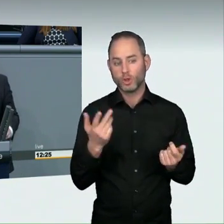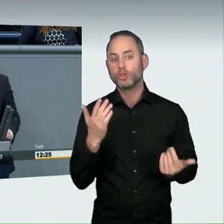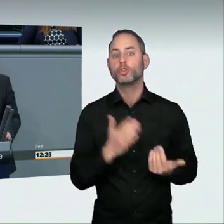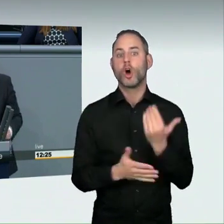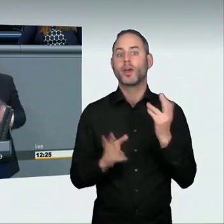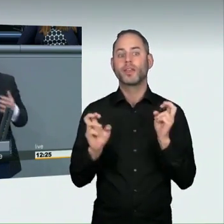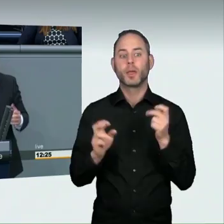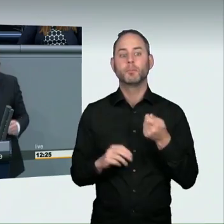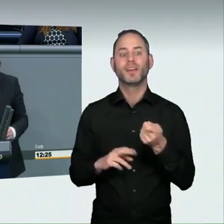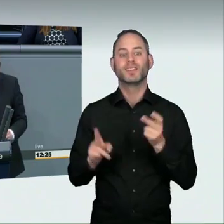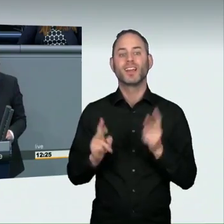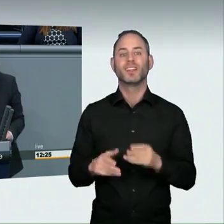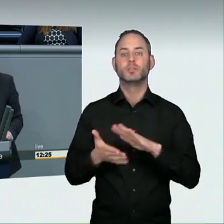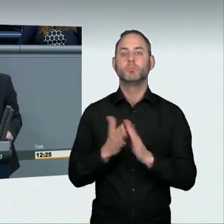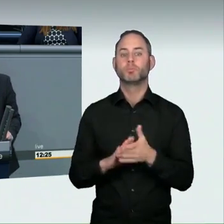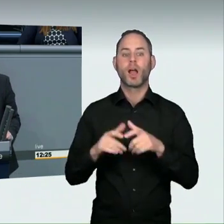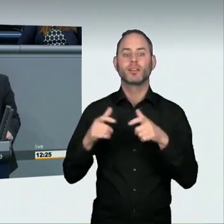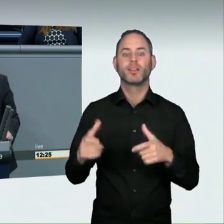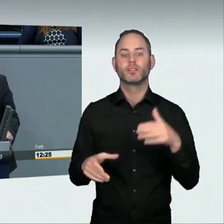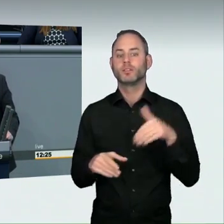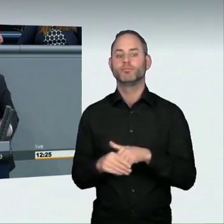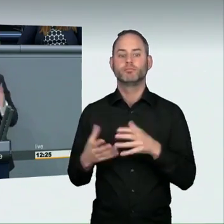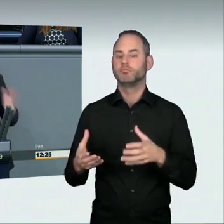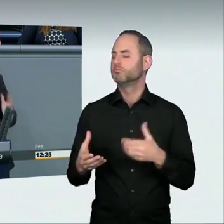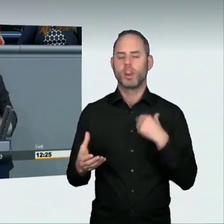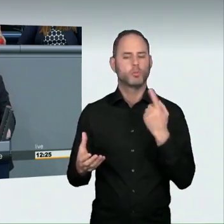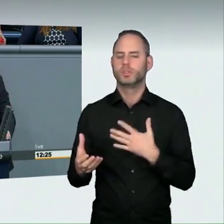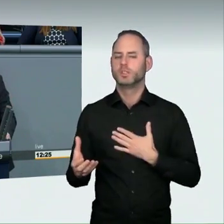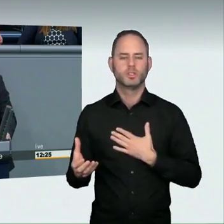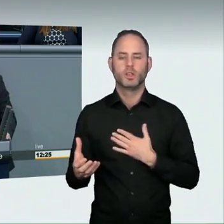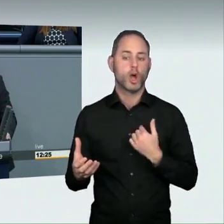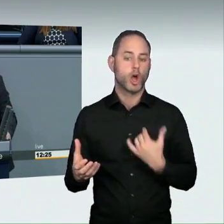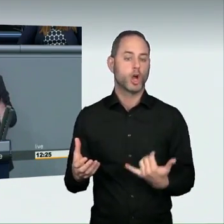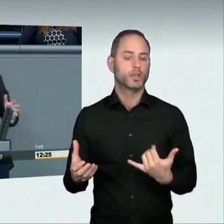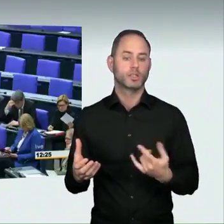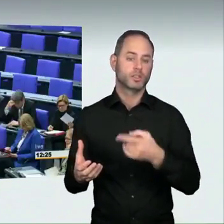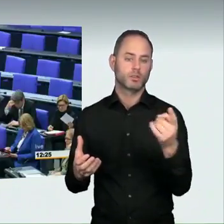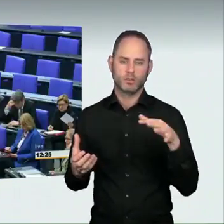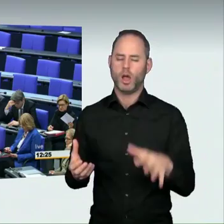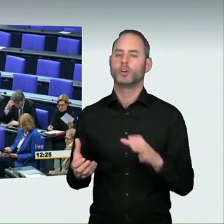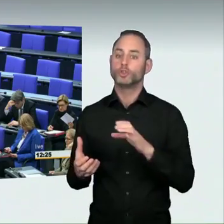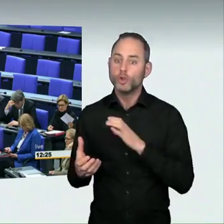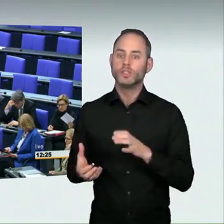soziale Gerechtigkeit und davon, dass Sie Mieterinnen und Mieter in Deutschland schützen wollen. Auch Ihr Spitzenkandidat tut das.